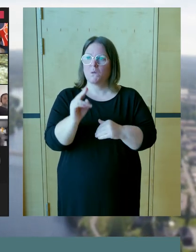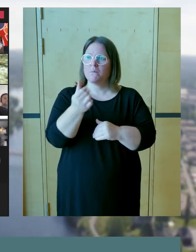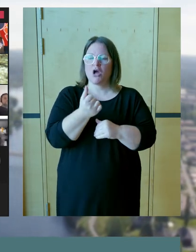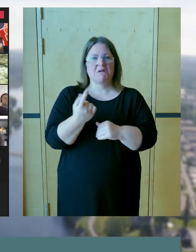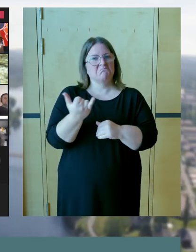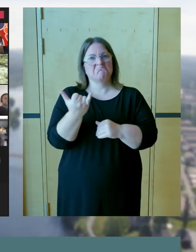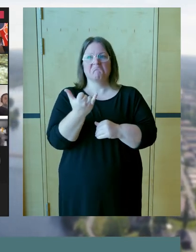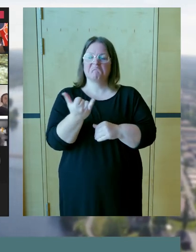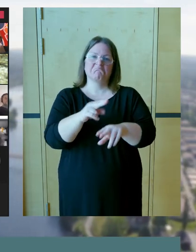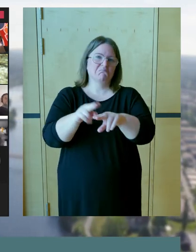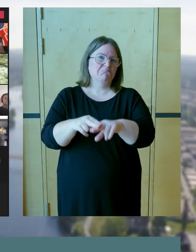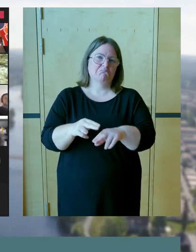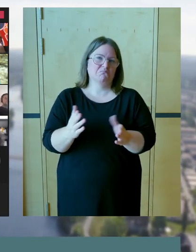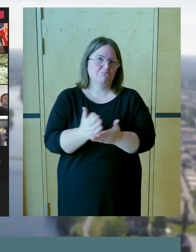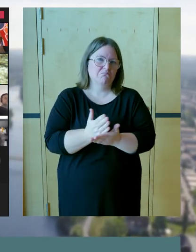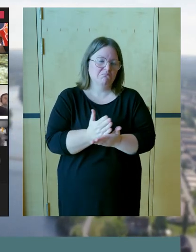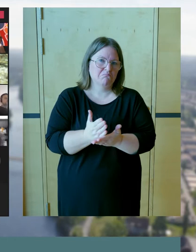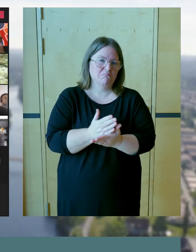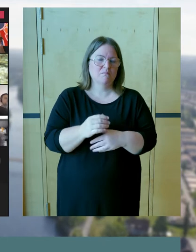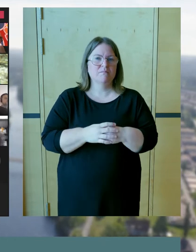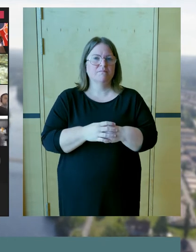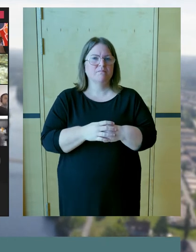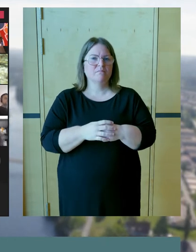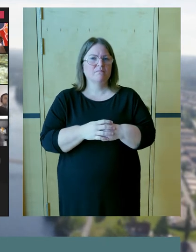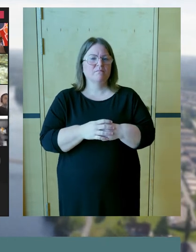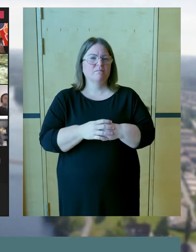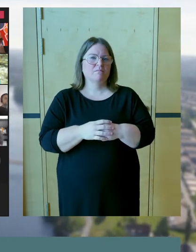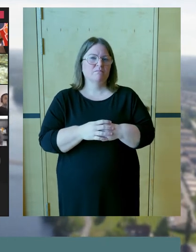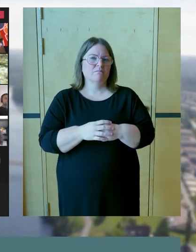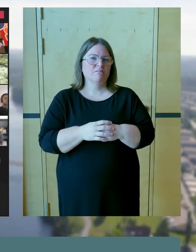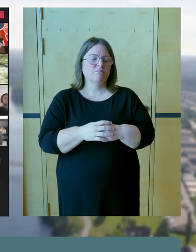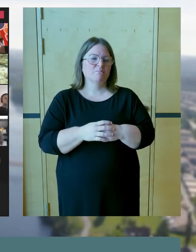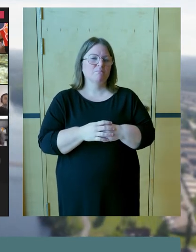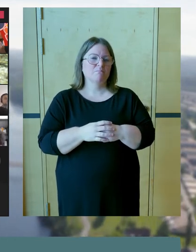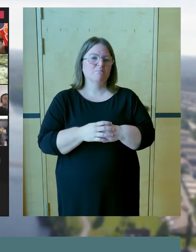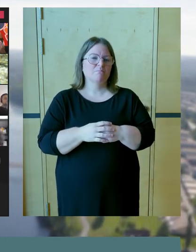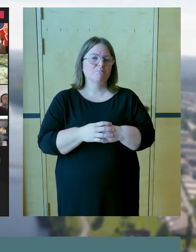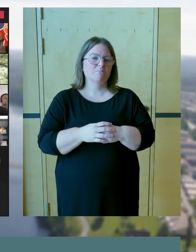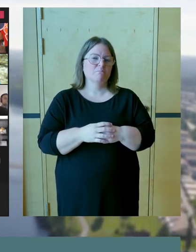Socialnämnden då definitivt fördelat